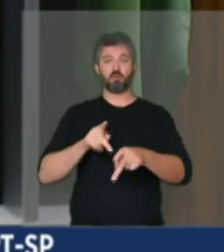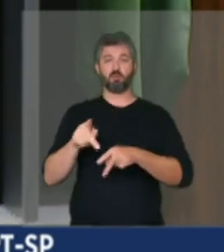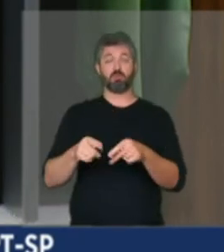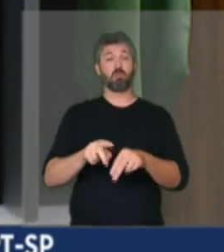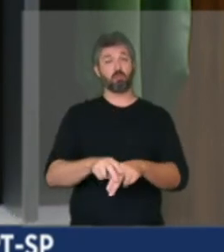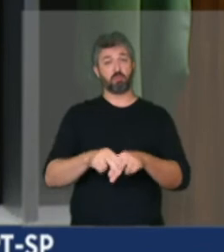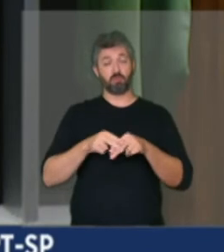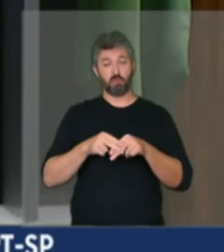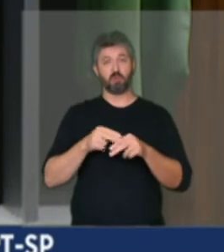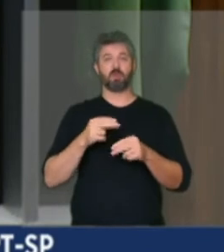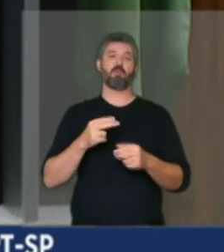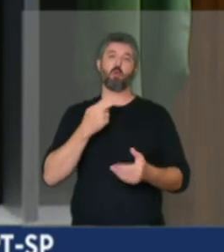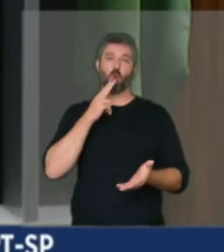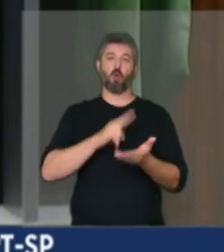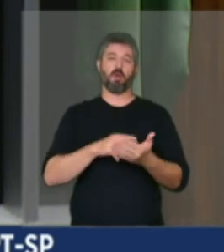CORREIOS SÃO LUCRATIVOS. E...